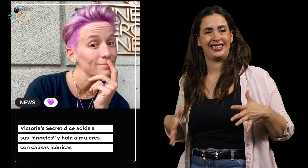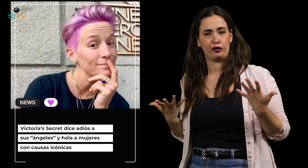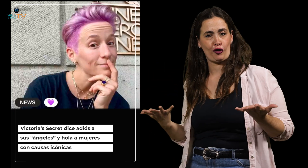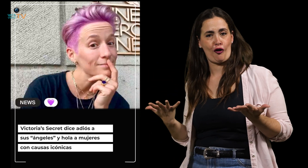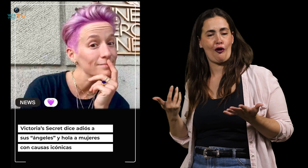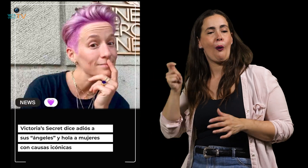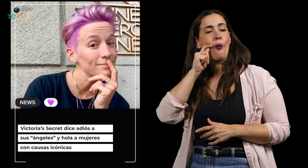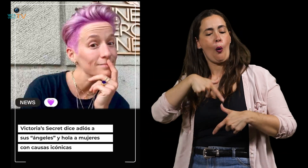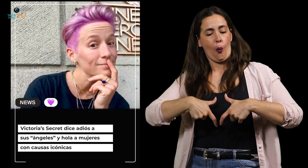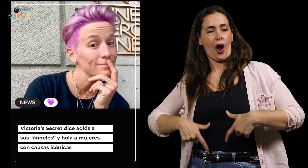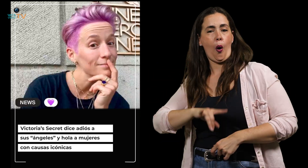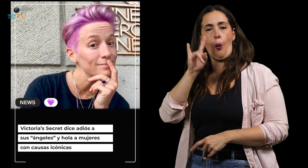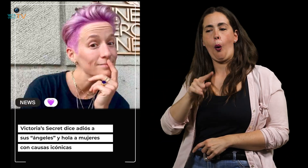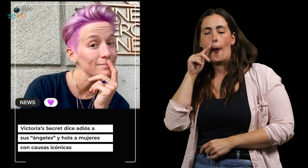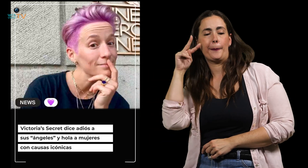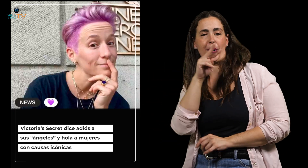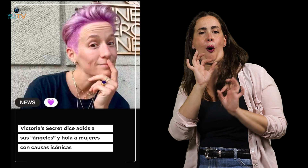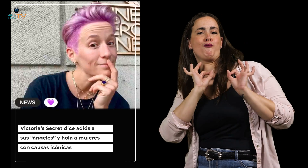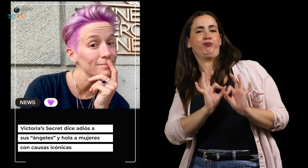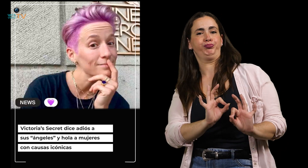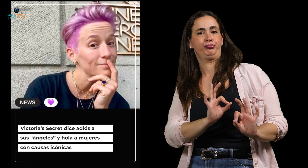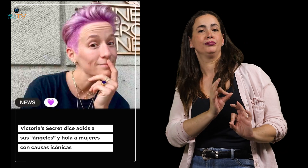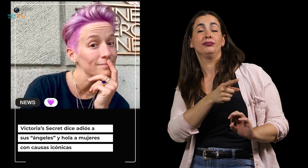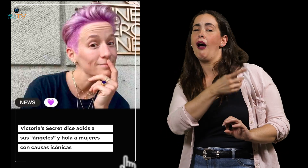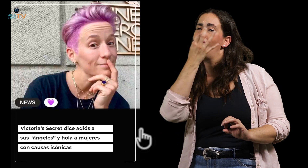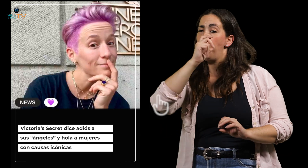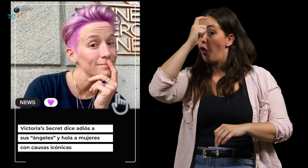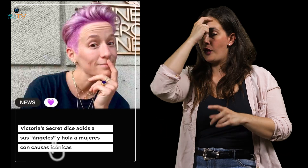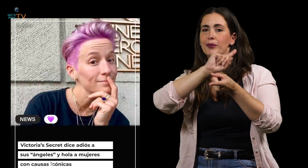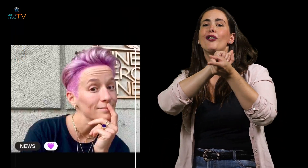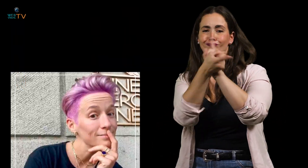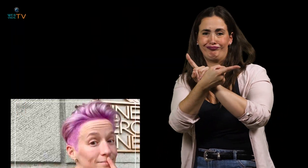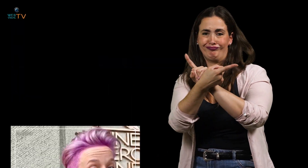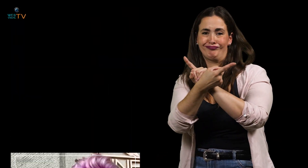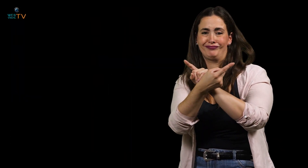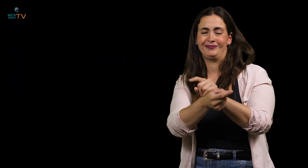para ser una sobre lo que las mujeres quieren”.